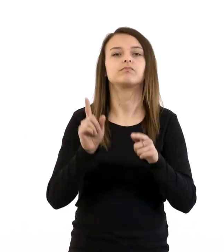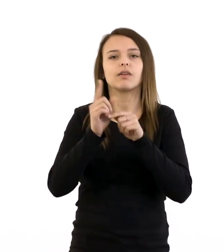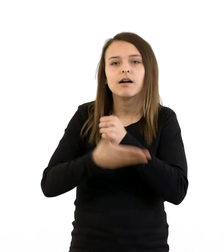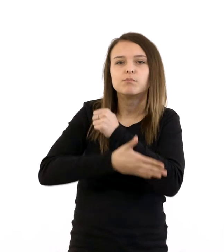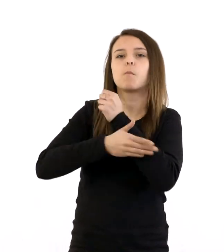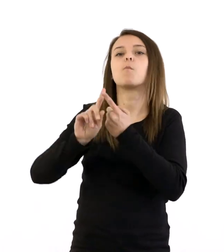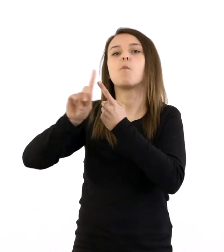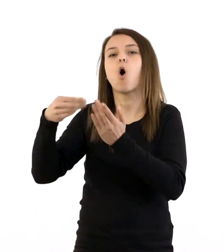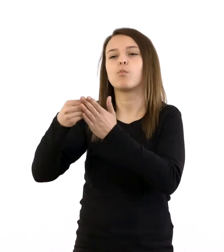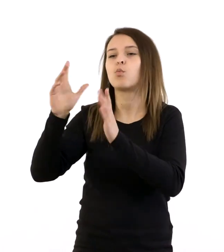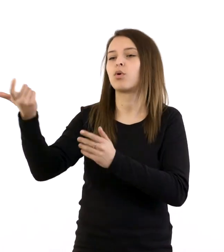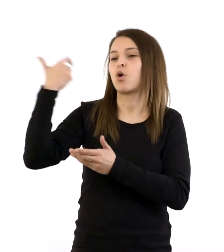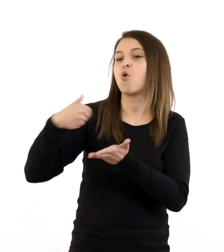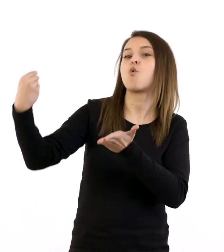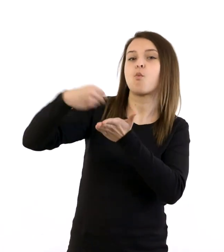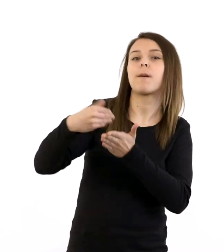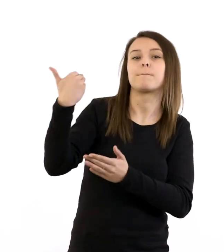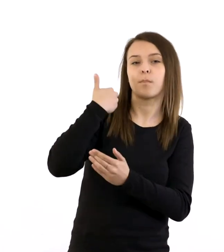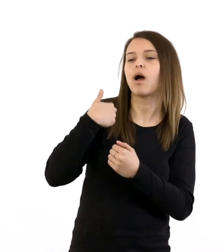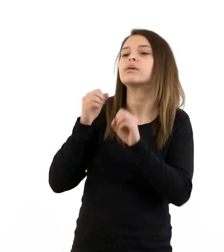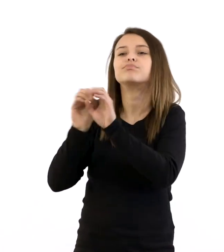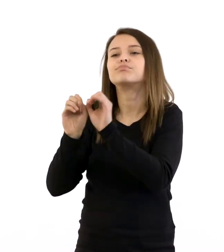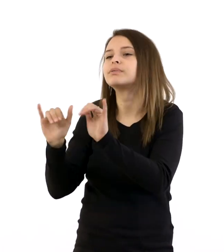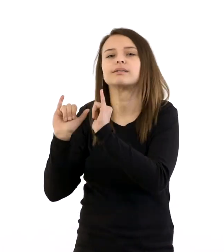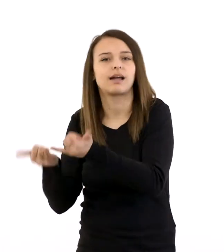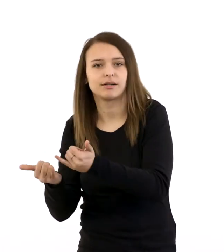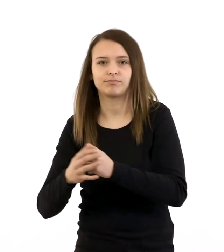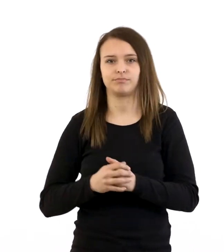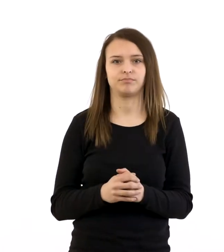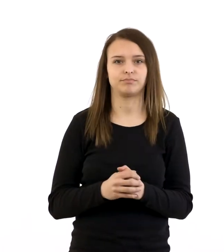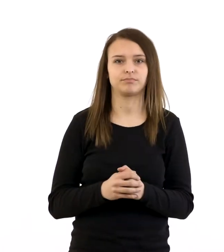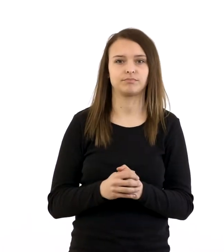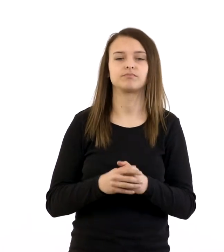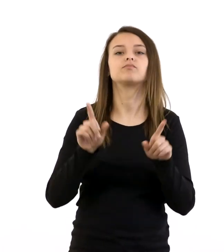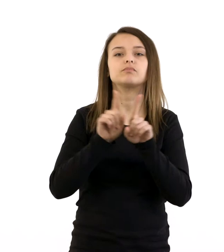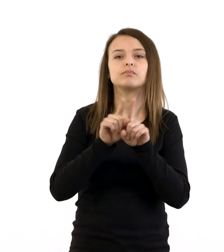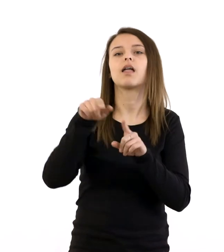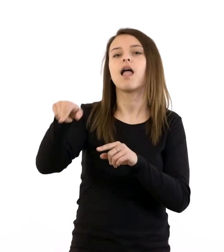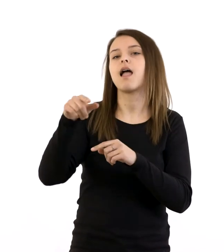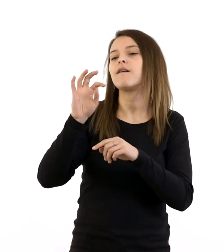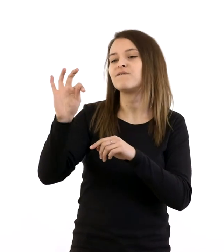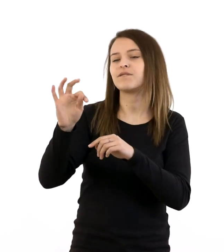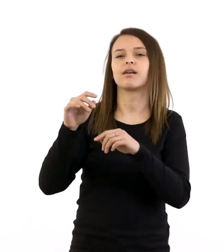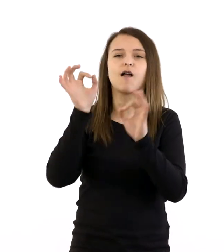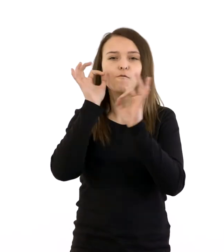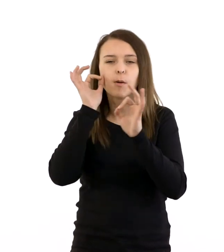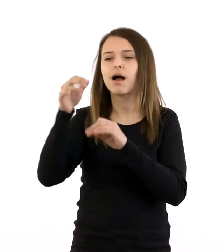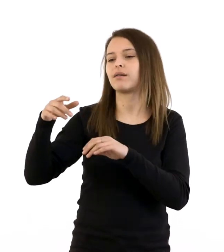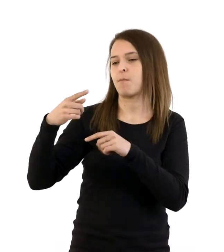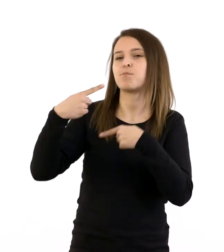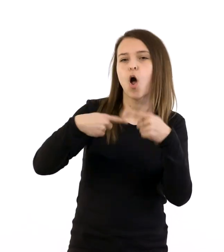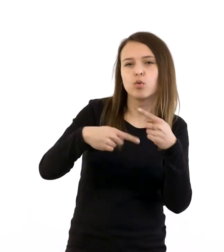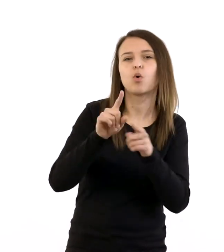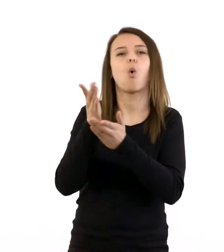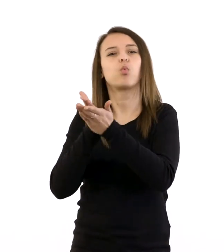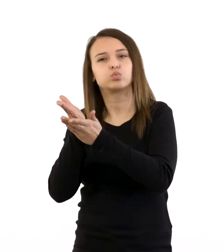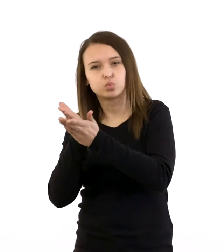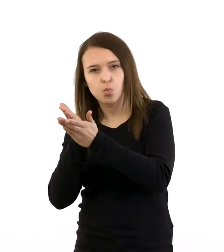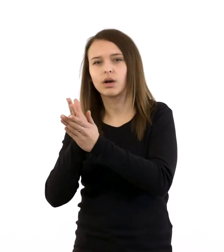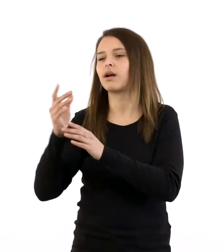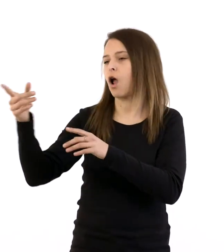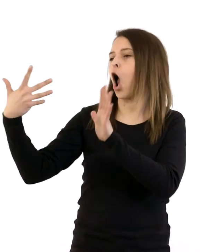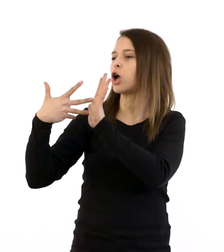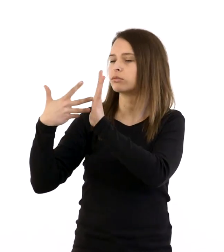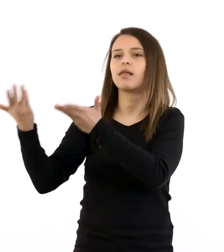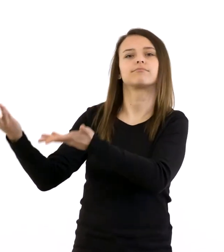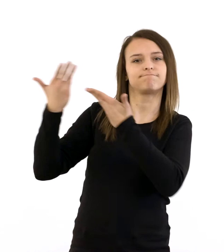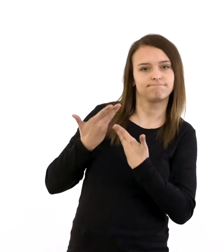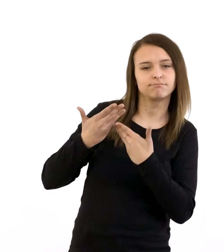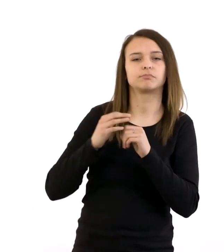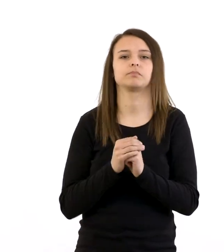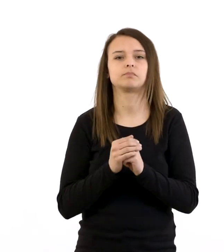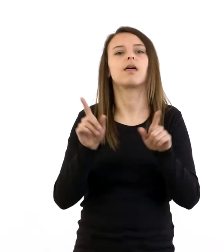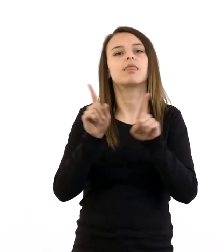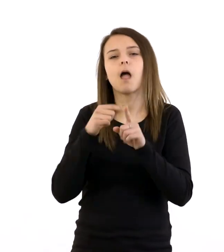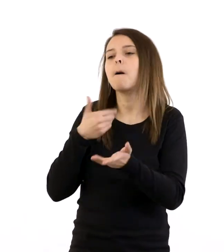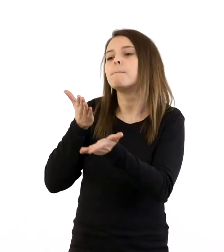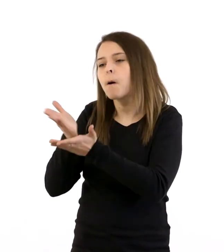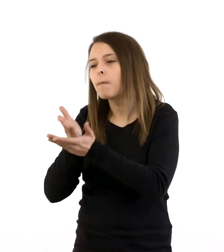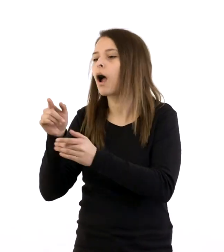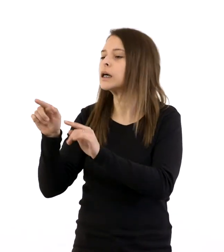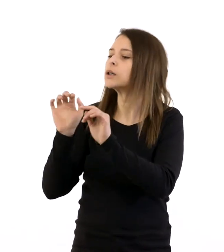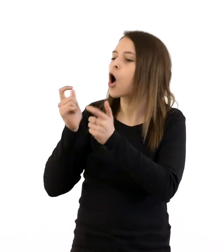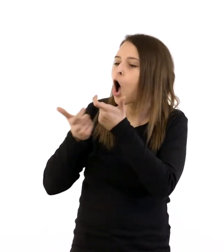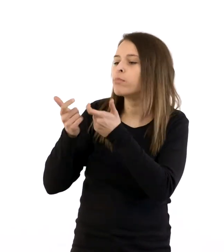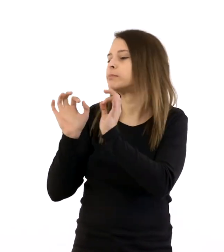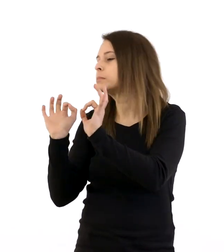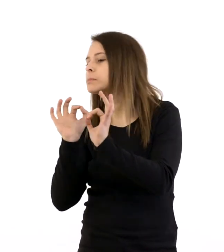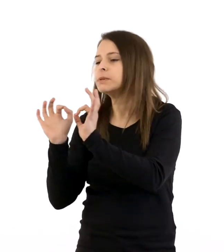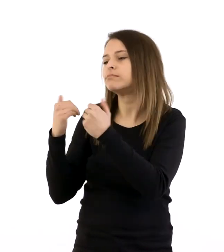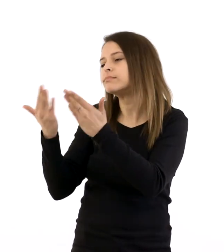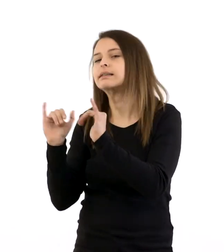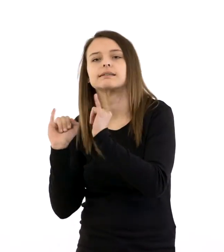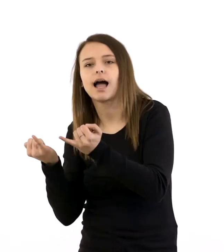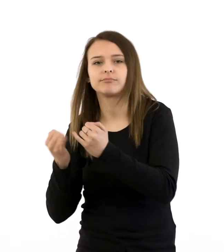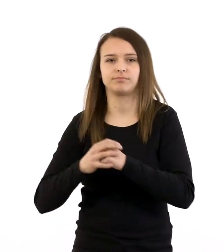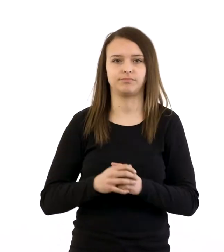sposobów wsparcia posprzedażowego – umożliwienie klientom oceny danego produktu/usługi oraz pomoc w jego prawidłowym działaniu.